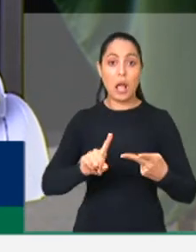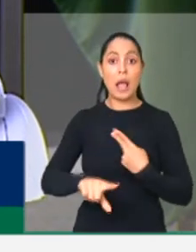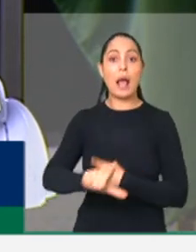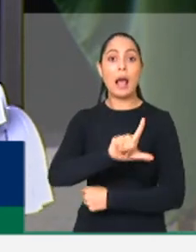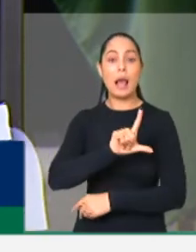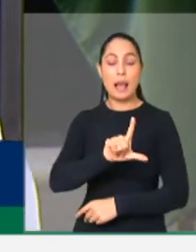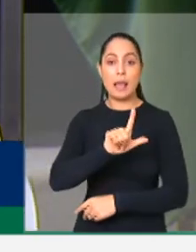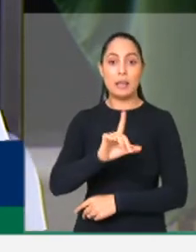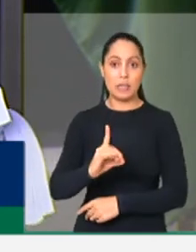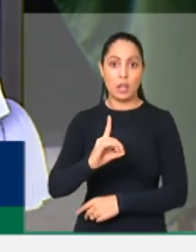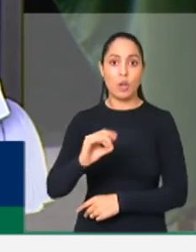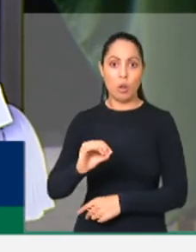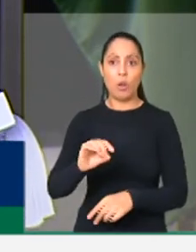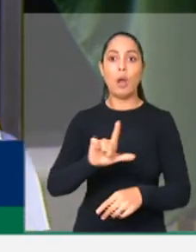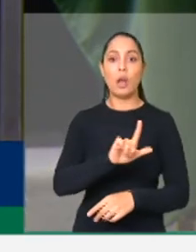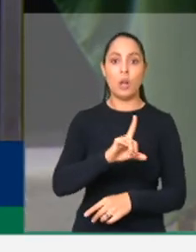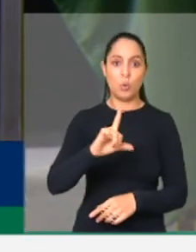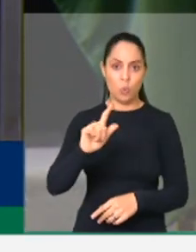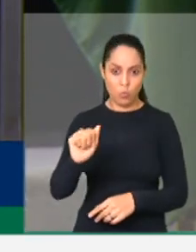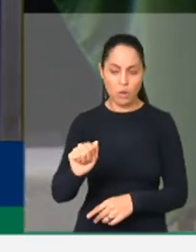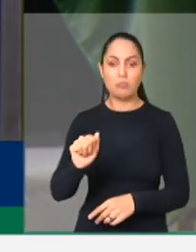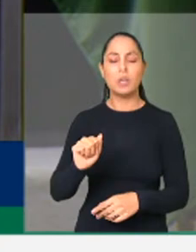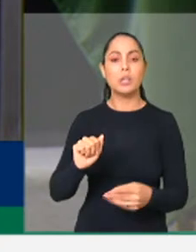ÂMBITO DO PROGRAMA DE FORTALECIMENTO DA AGRICULTURA FAMILIAR, PRONAF, E DO PROGRAMA NACIONAL DE APOIO AO